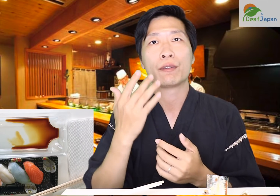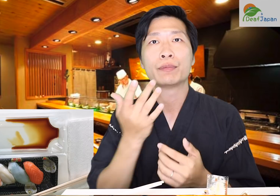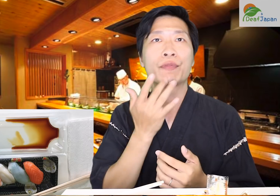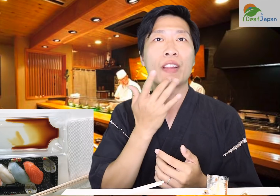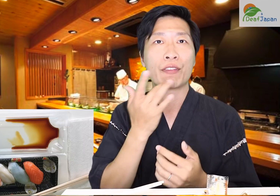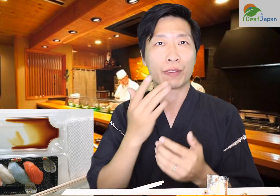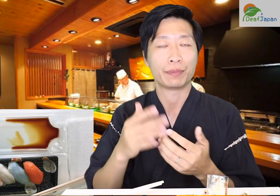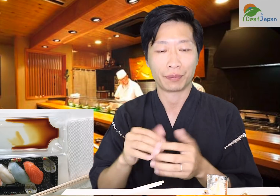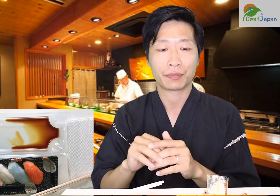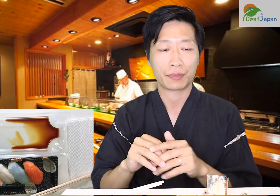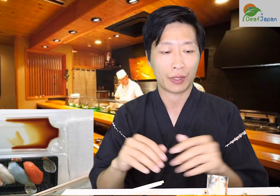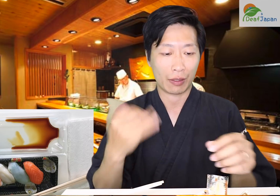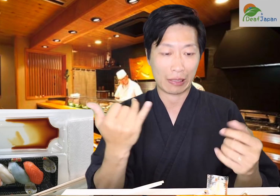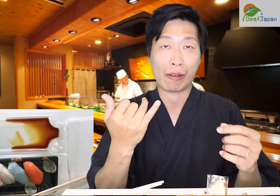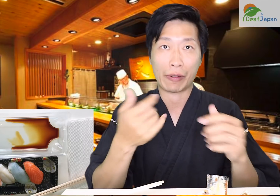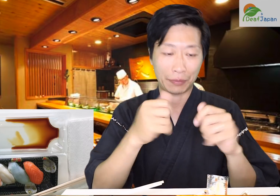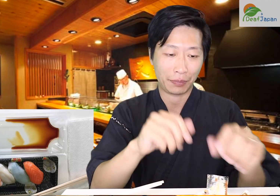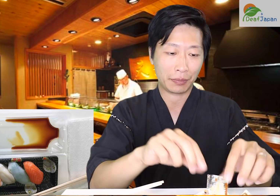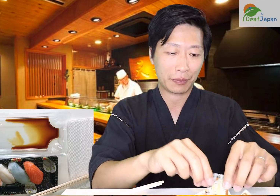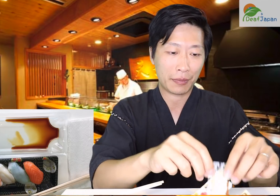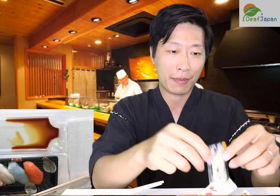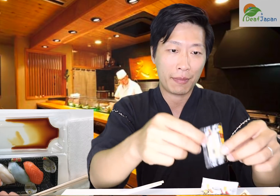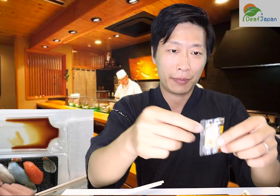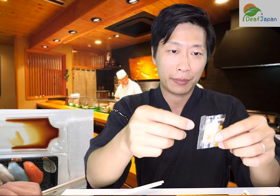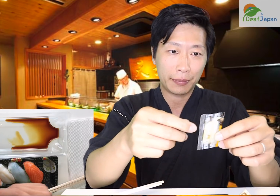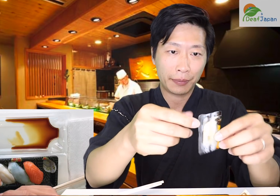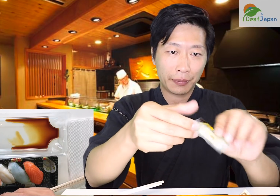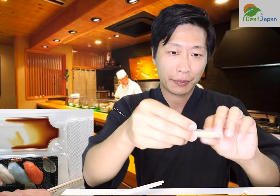Es entfernt den Geschmack bzw. den Fisch-Geschmack.